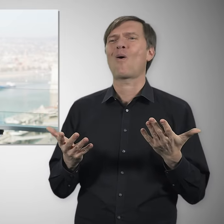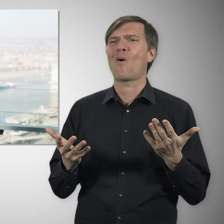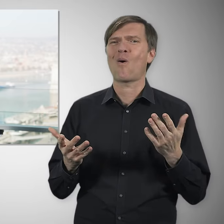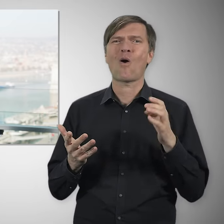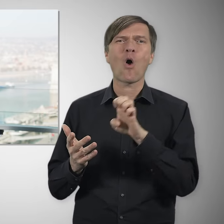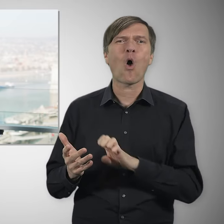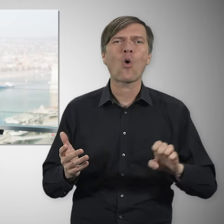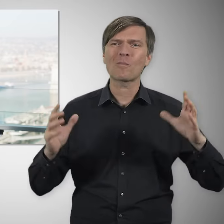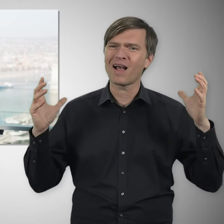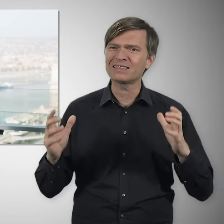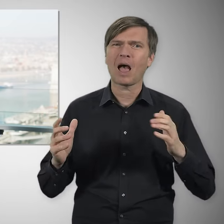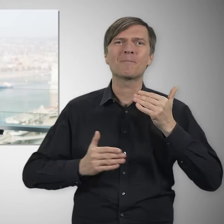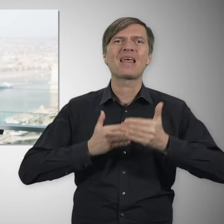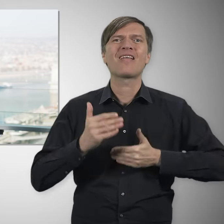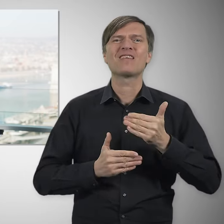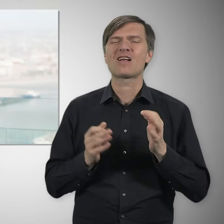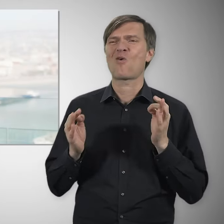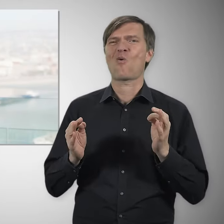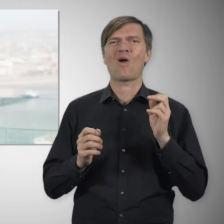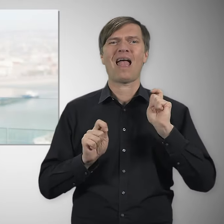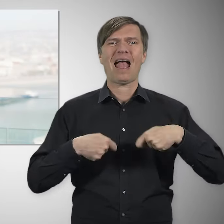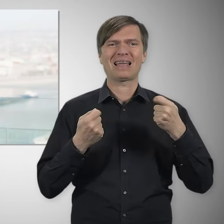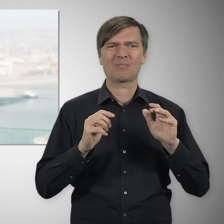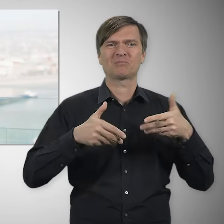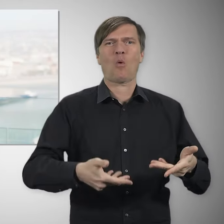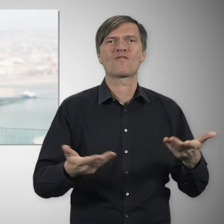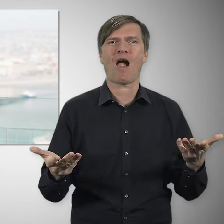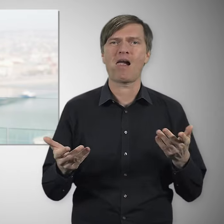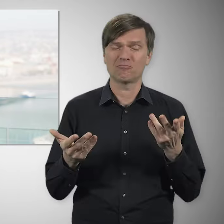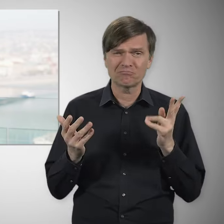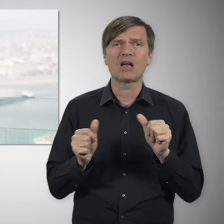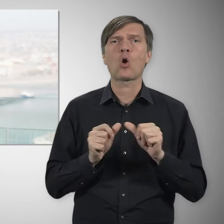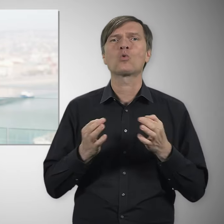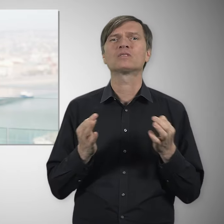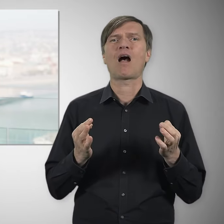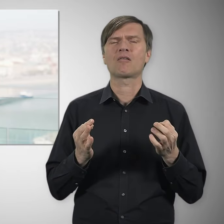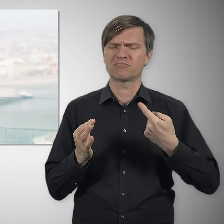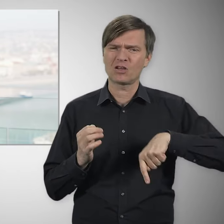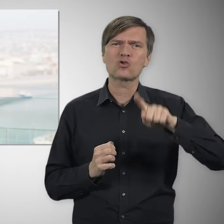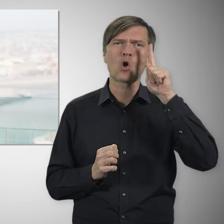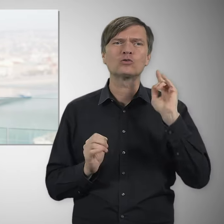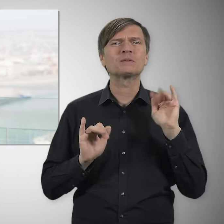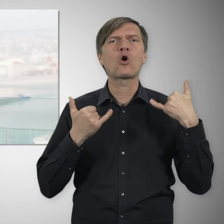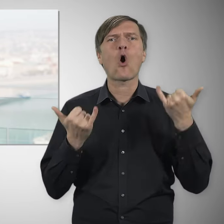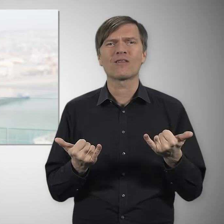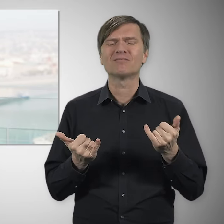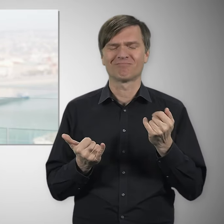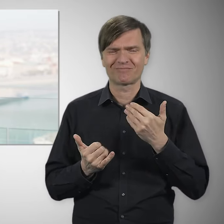einer gesamteuropäischen Entwicklung. Ein Glückstag, für den wir Deutschen bis heute dankbar sind.